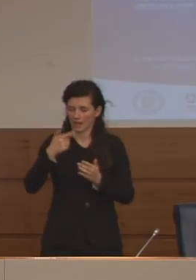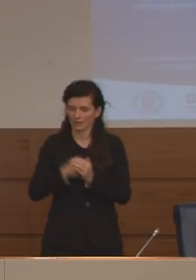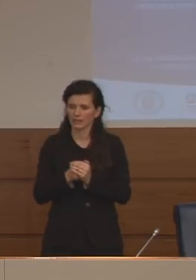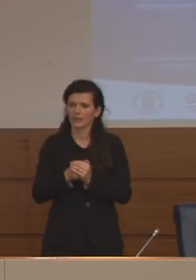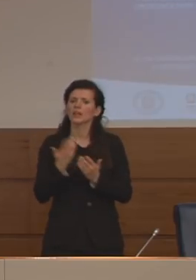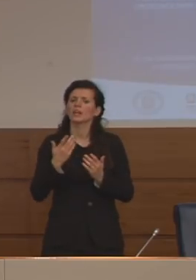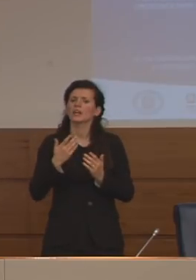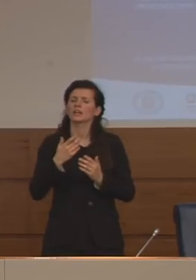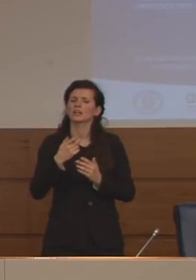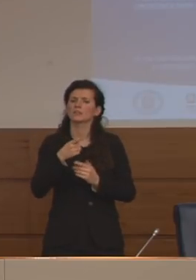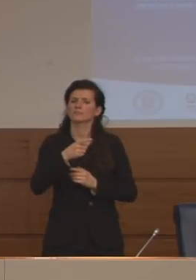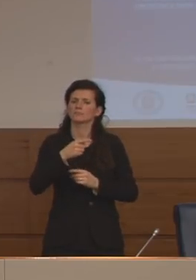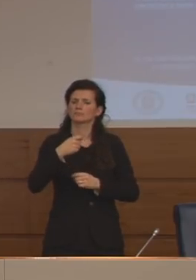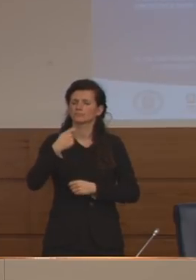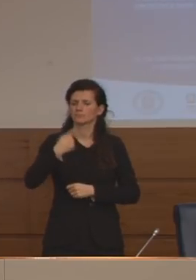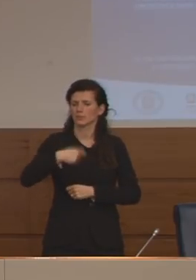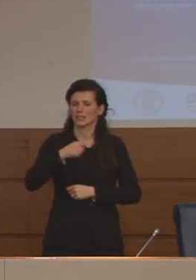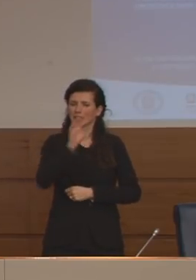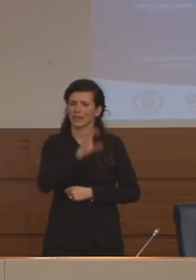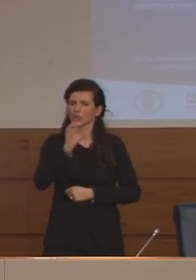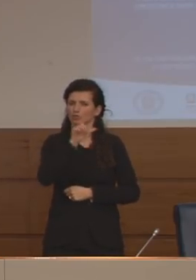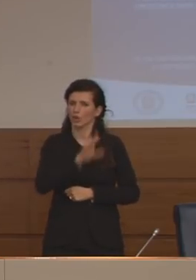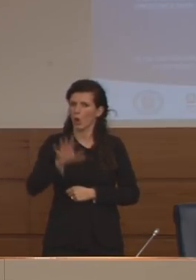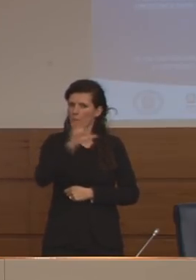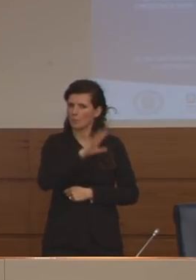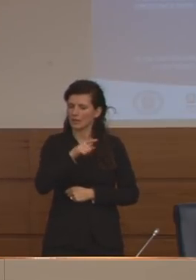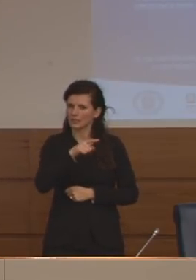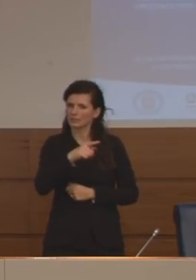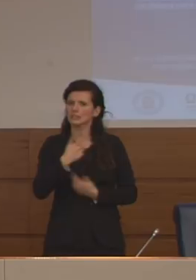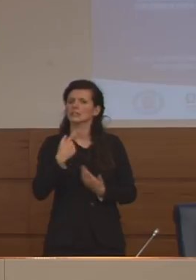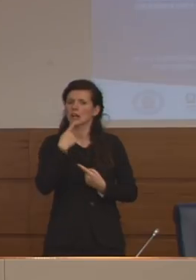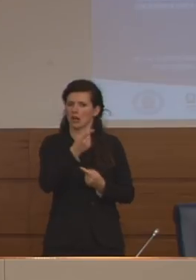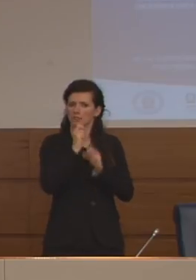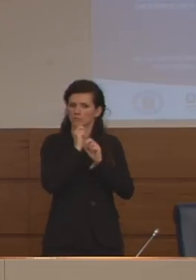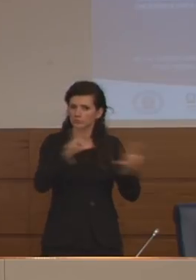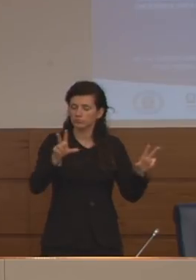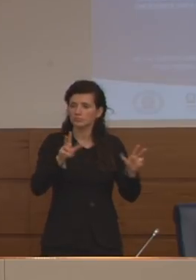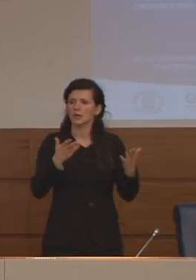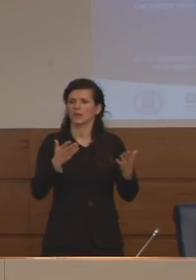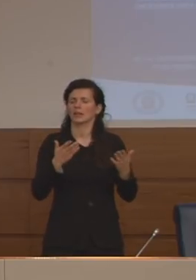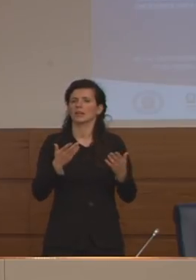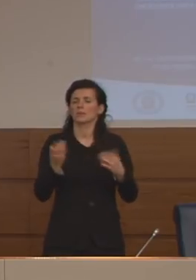sentirsi disorientato dalle parole del Commissario Borrelli, che appunto ieri ha